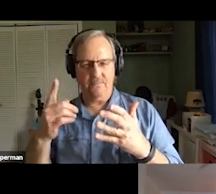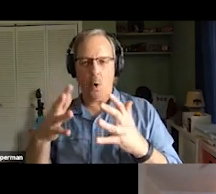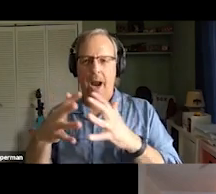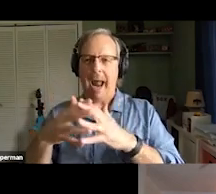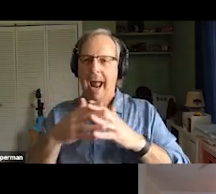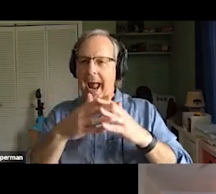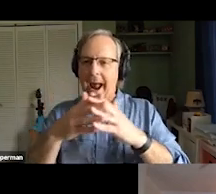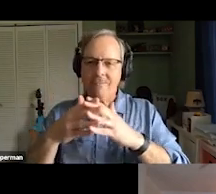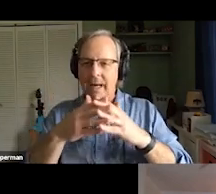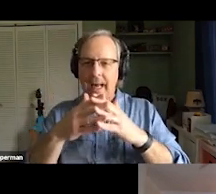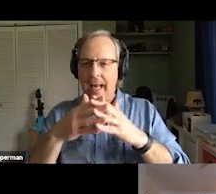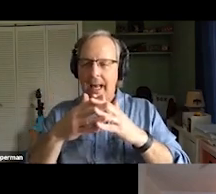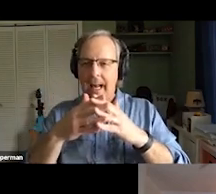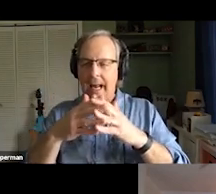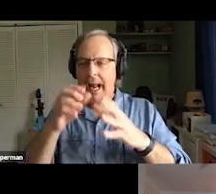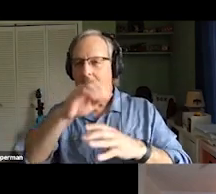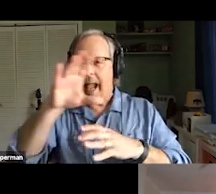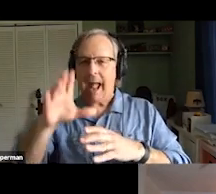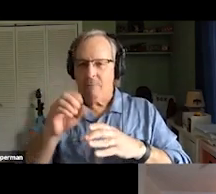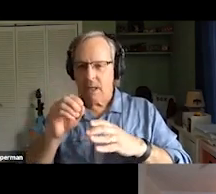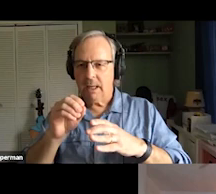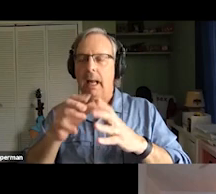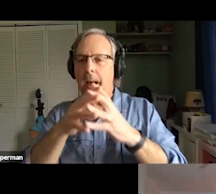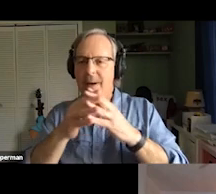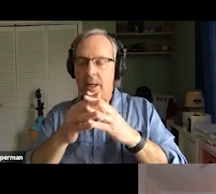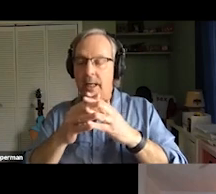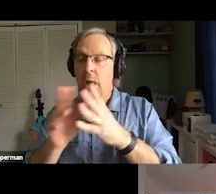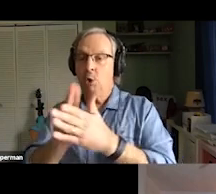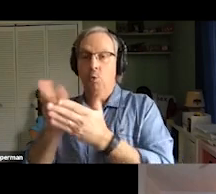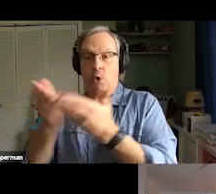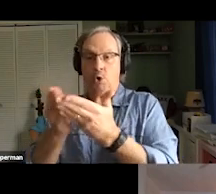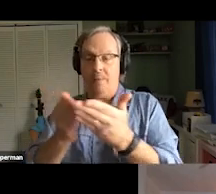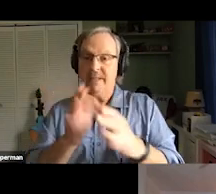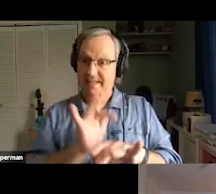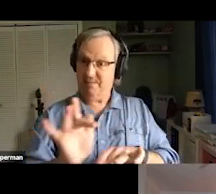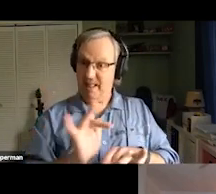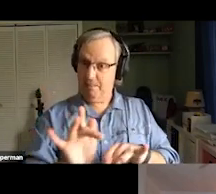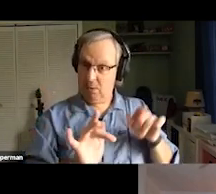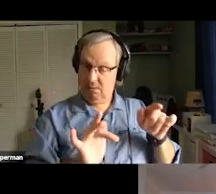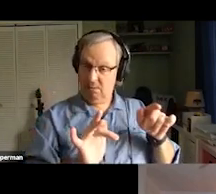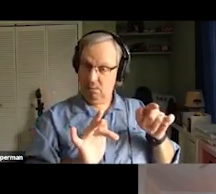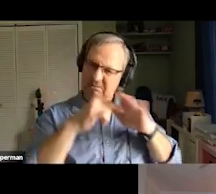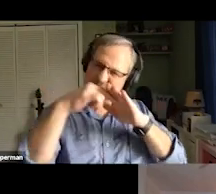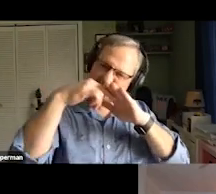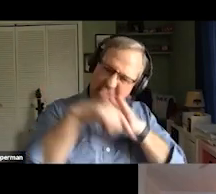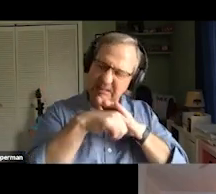es poder utilizar los servicios que están disponibles. Como somos un modelo ambulatorio intensivo